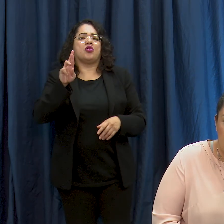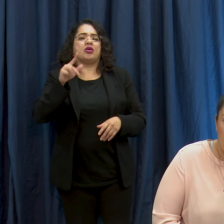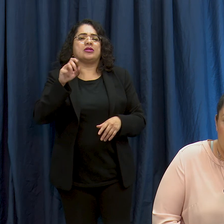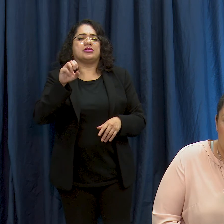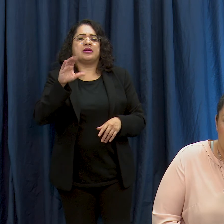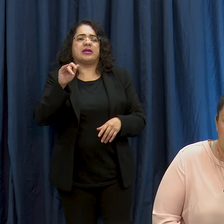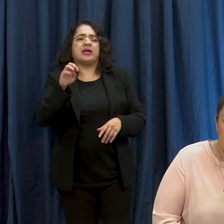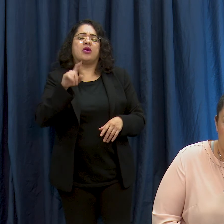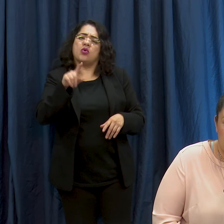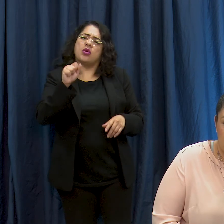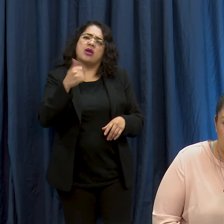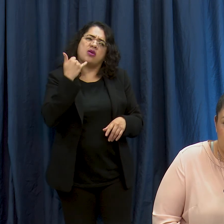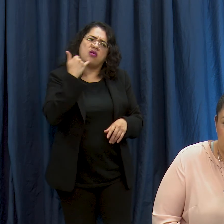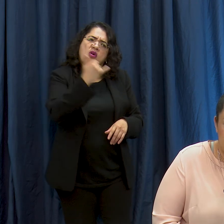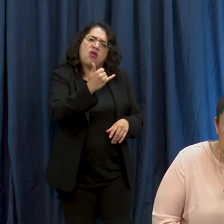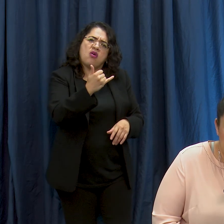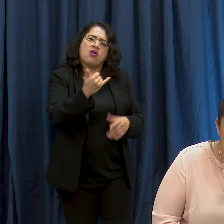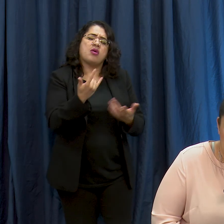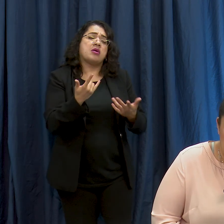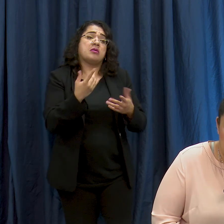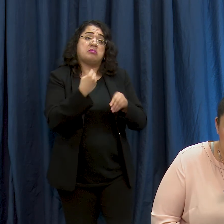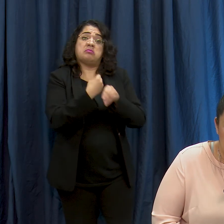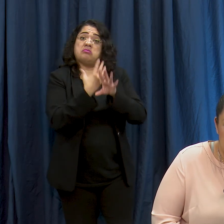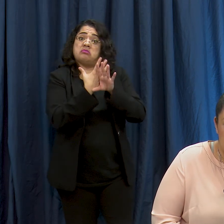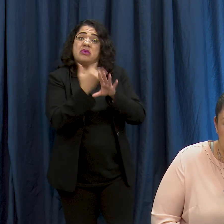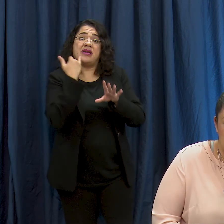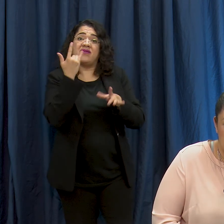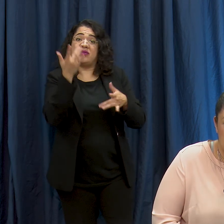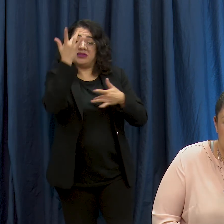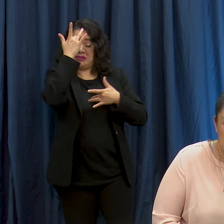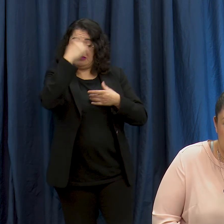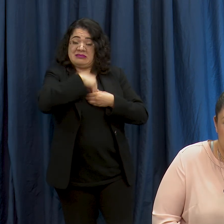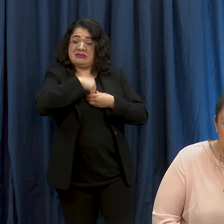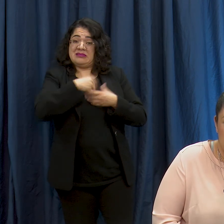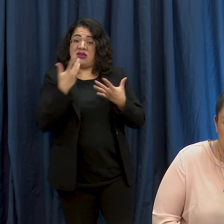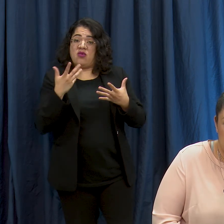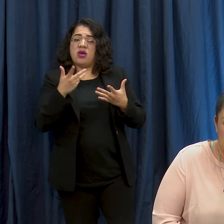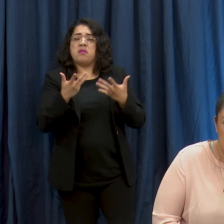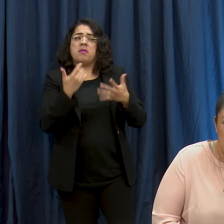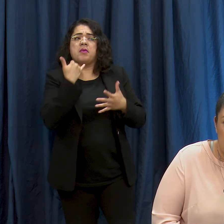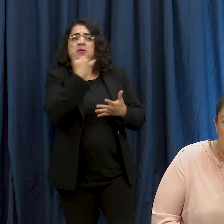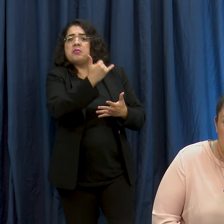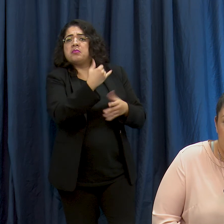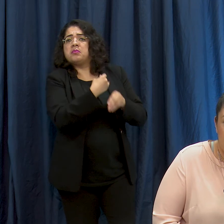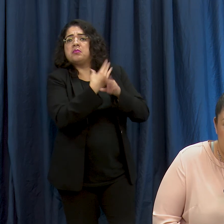Purdy do T Challa house agus uh sita's con sus medicos para poder a plan er